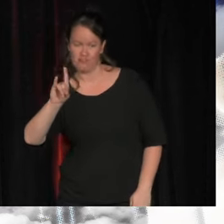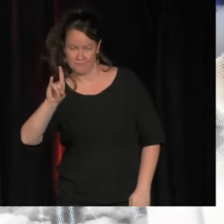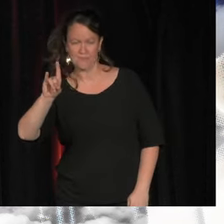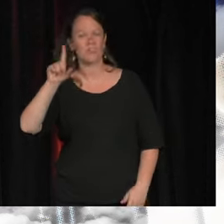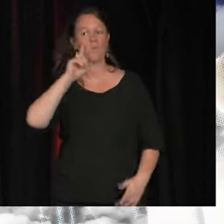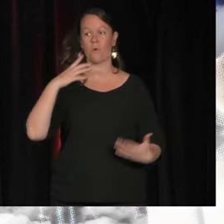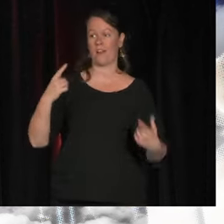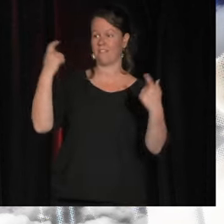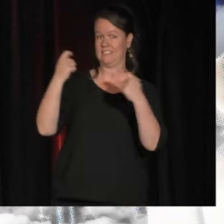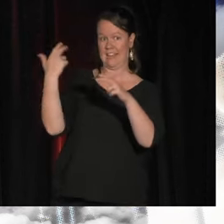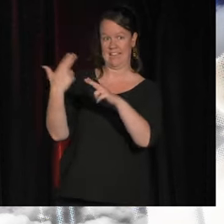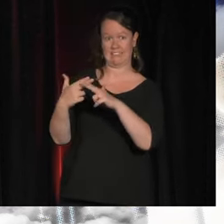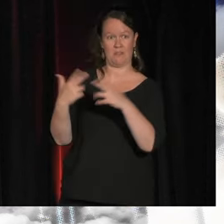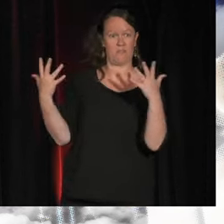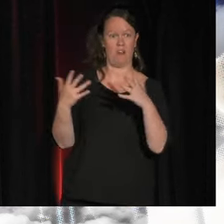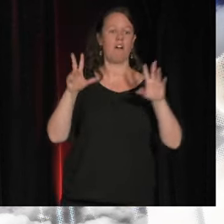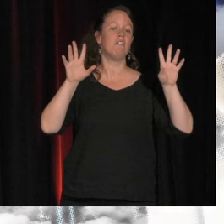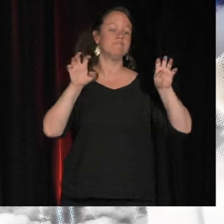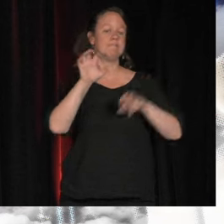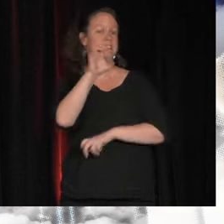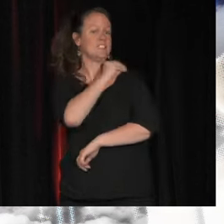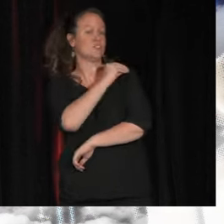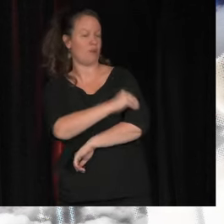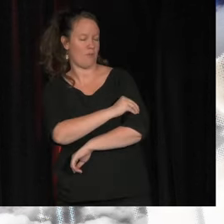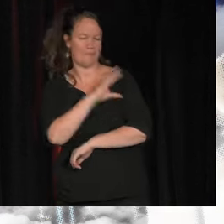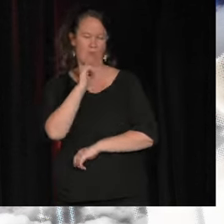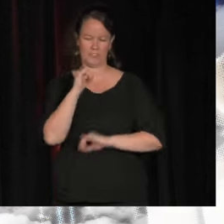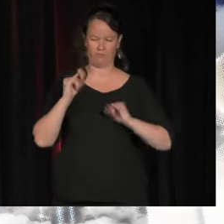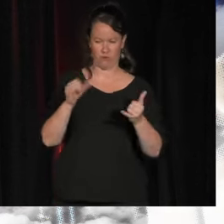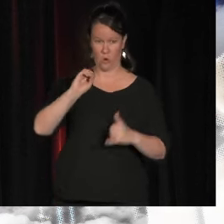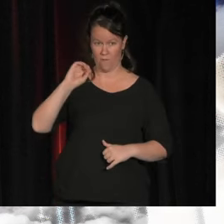Donc on a décidé de faire notre épisode sur Overwatch. On va revenir sur la conception du jeu.